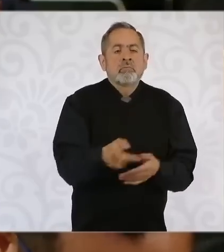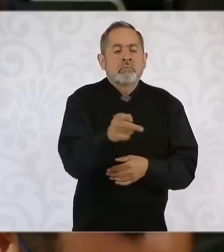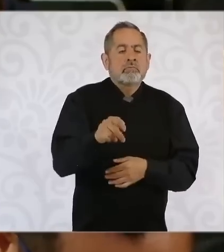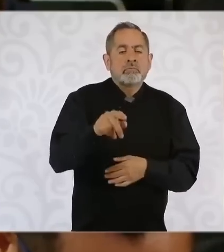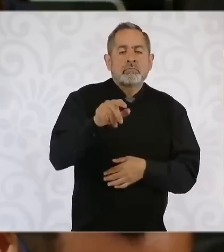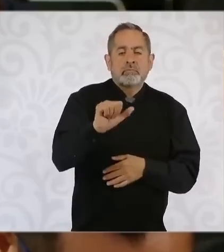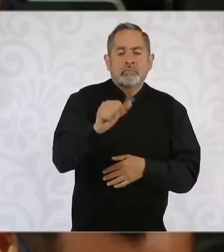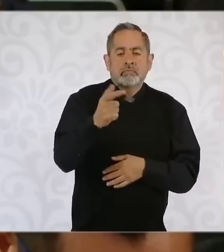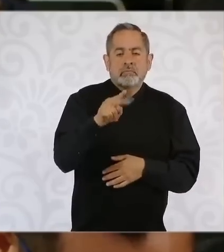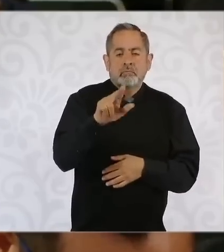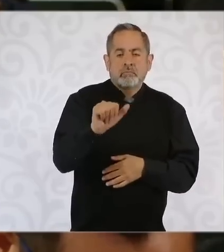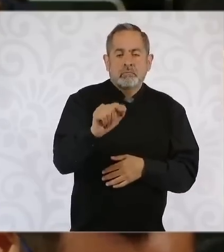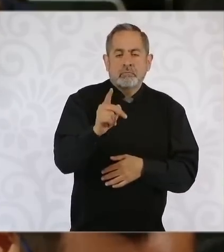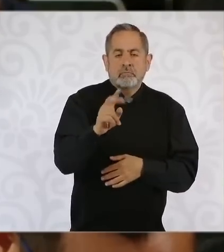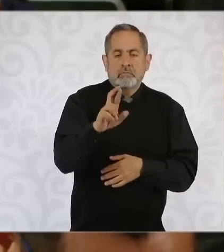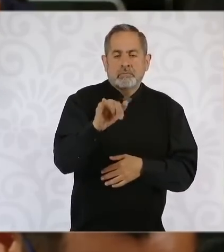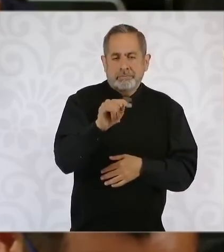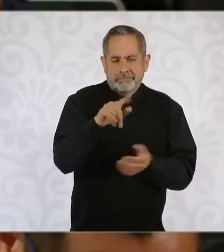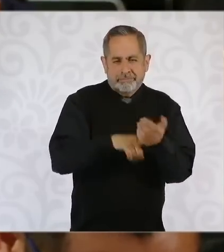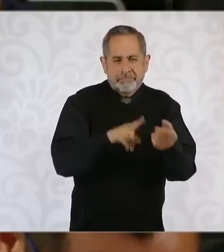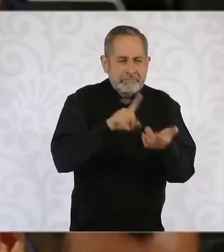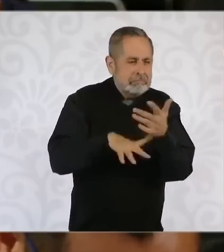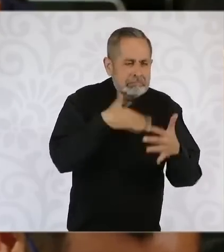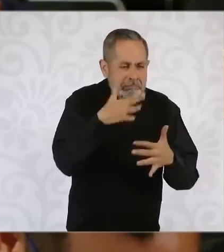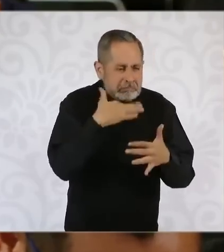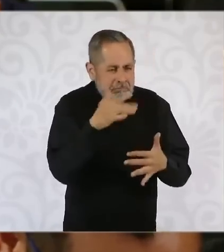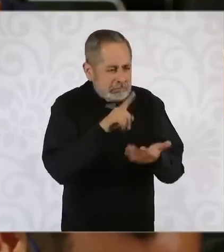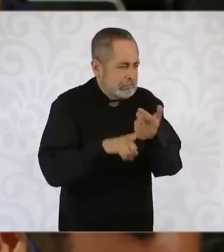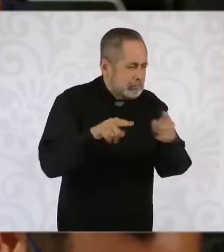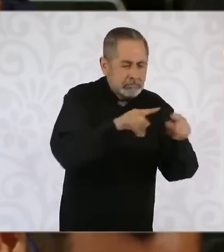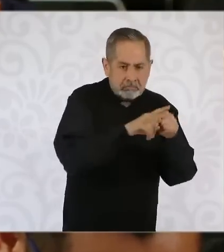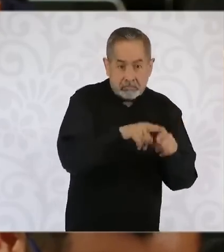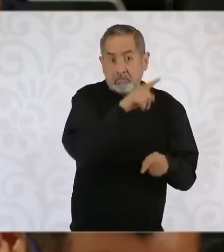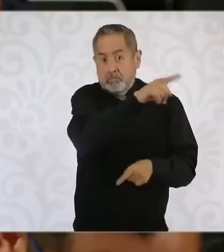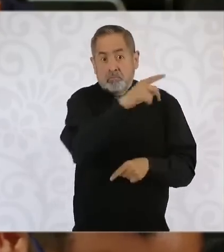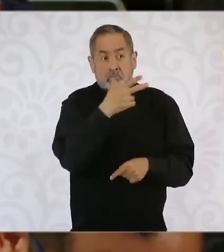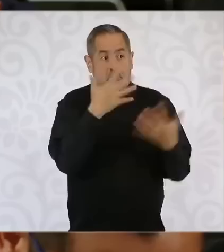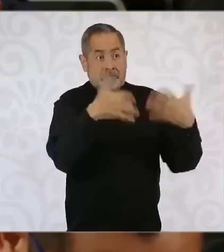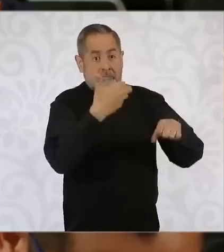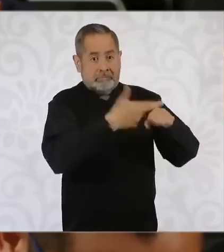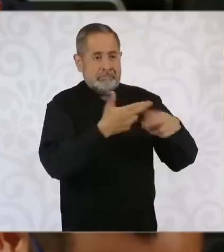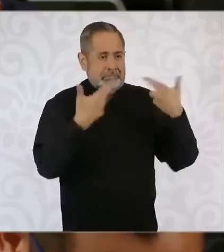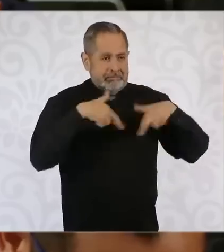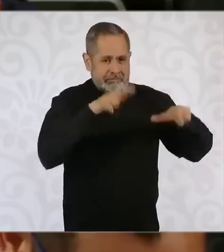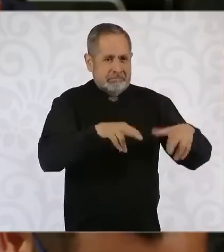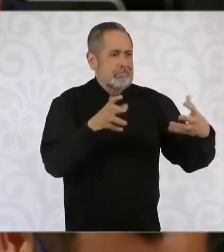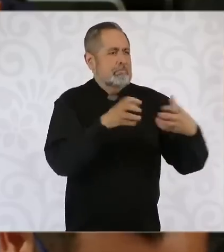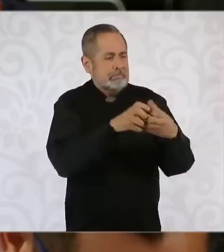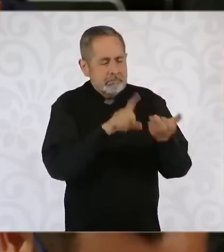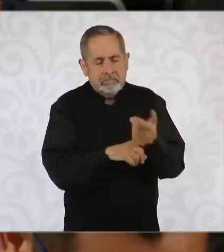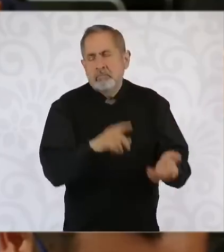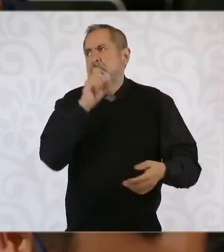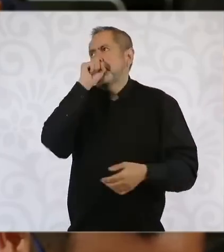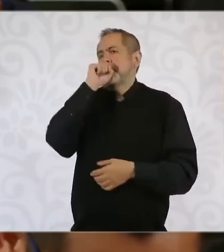lo reconoció el el representante de la empresa que ahí está otro presidenta si usted no ve un